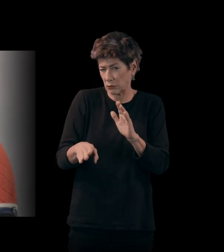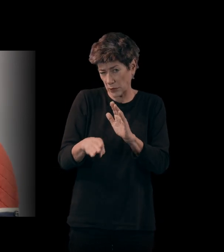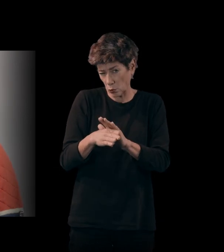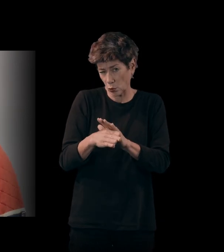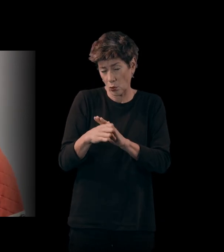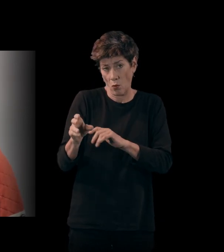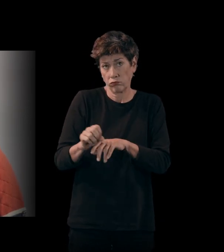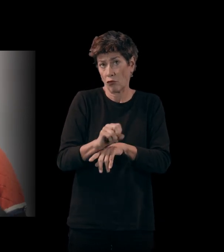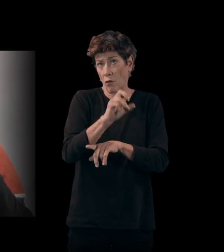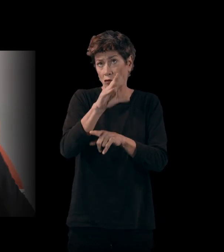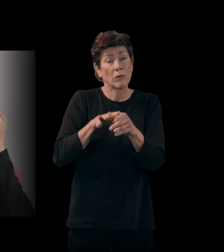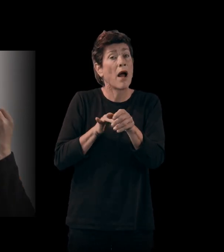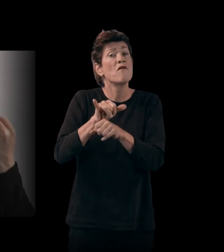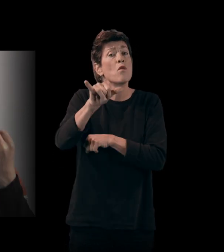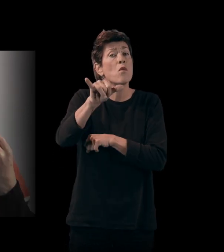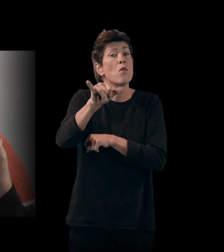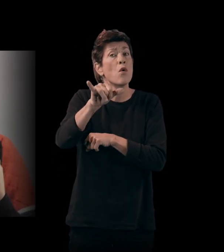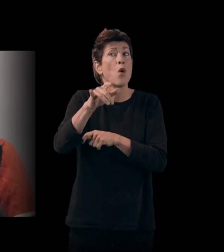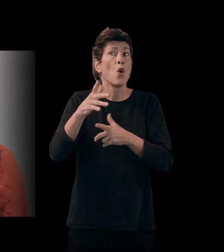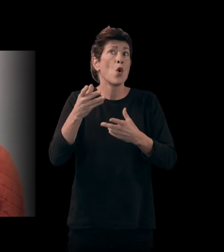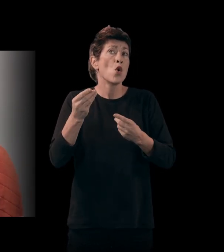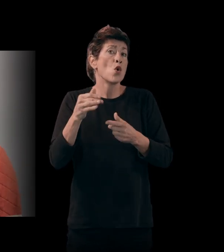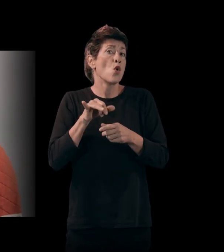quand on est dans l'avion, il y a un petit peu un air dans